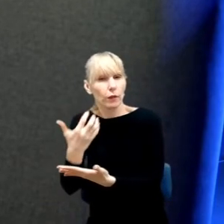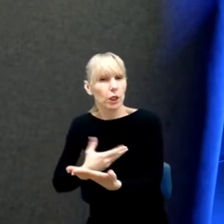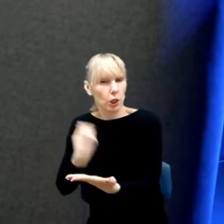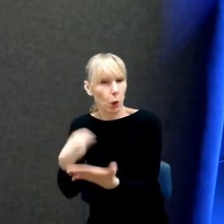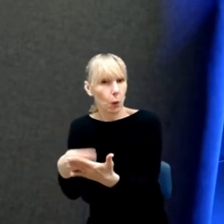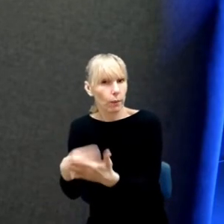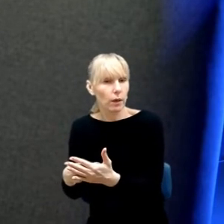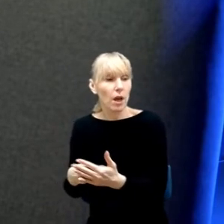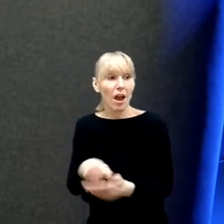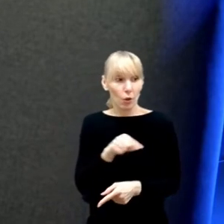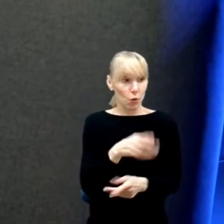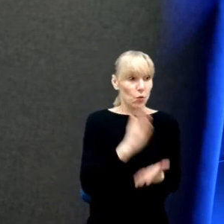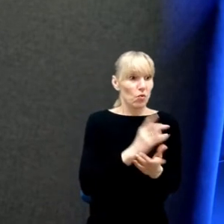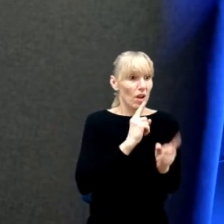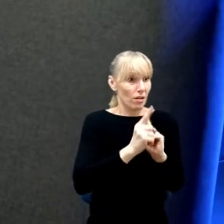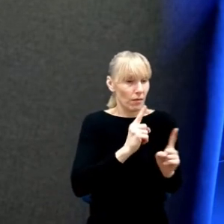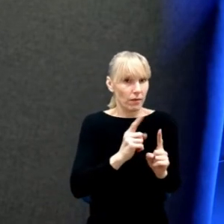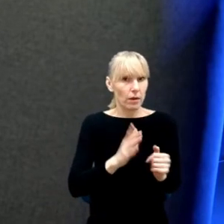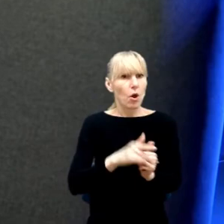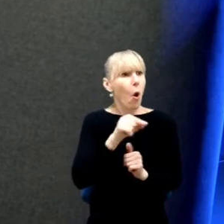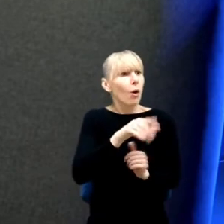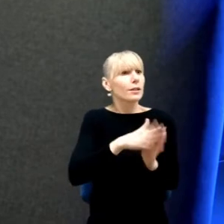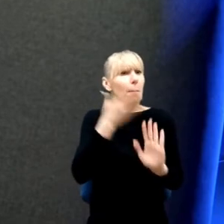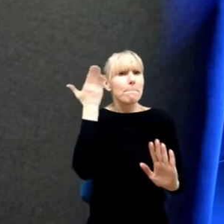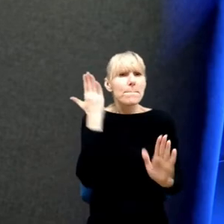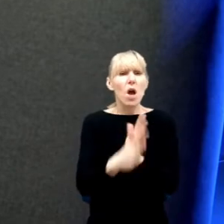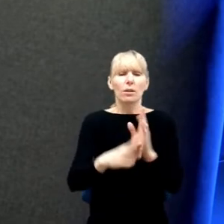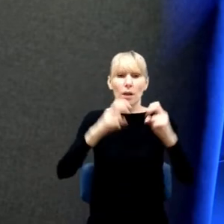Oni bardzo prosto analizują. Jest prosta analiza inwestycyjna.